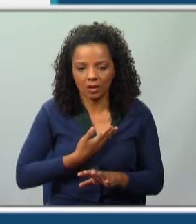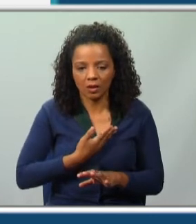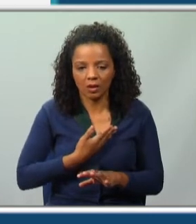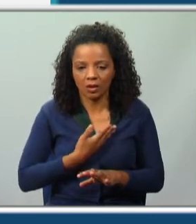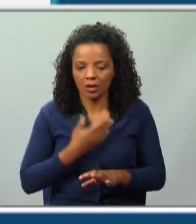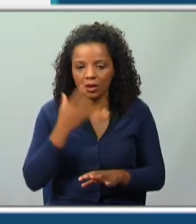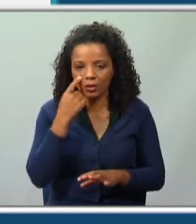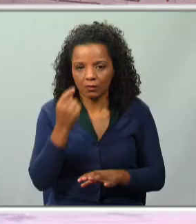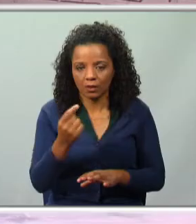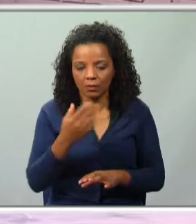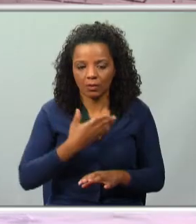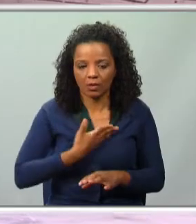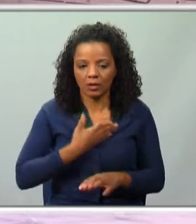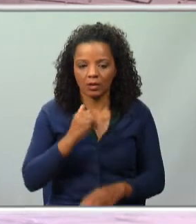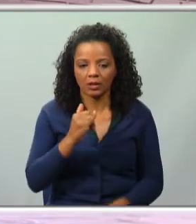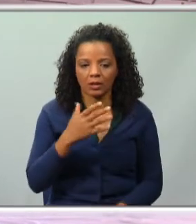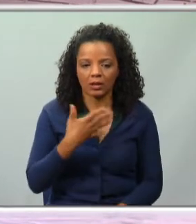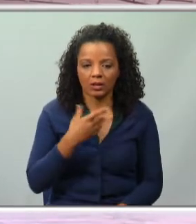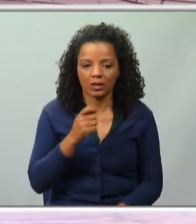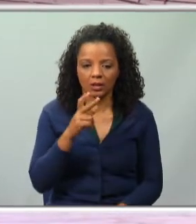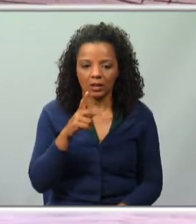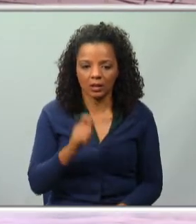Riedel rir é 里德爾笑是